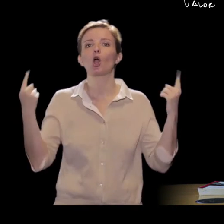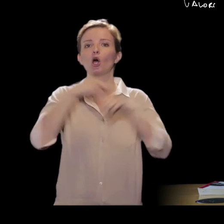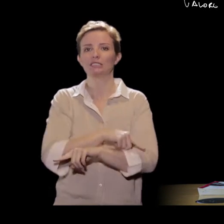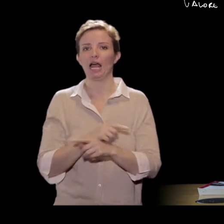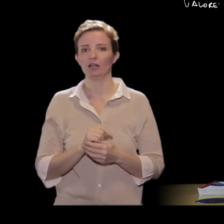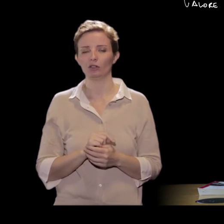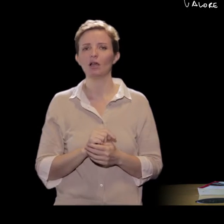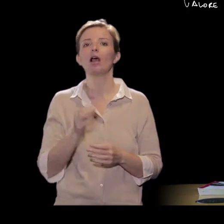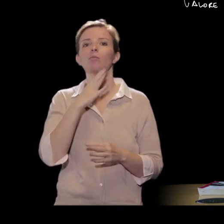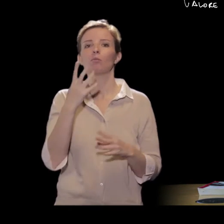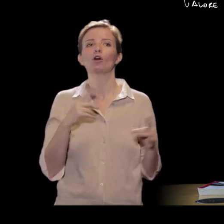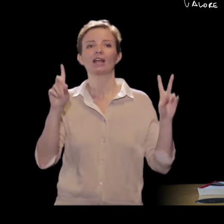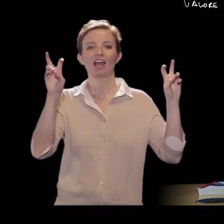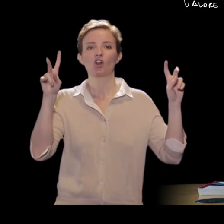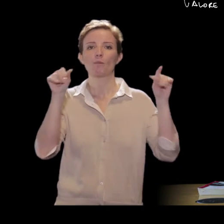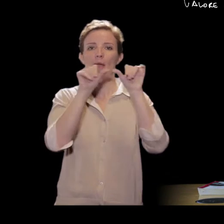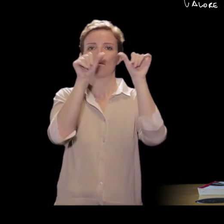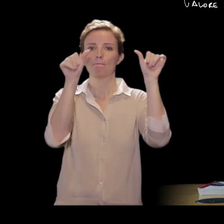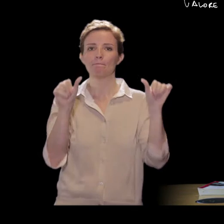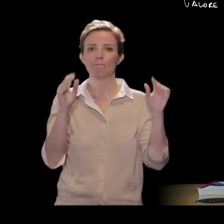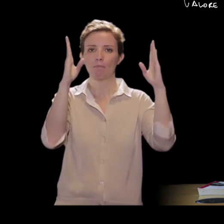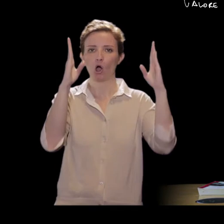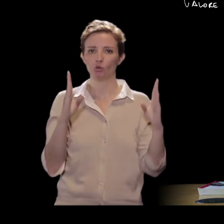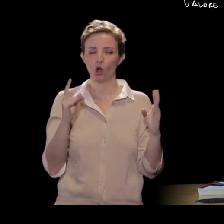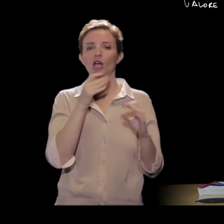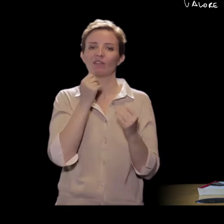Quindi si chiama valore assoluto, o modulo.